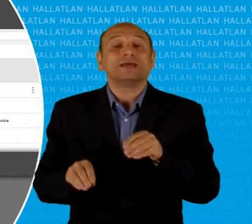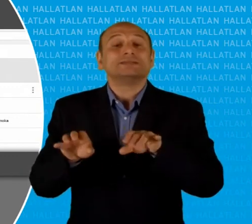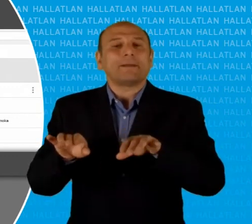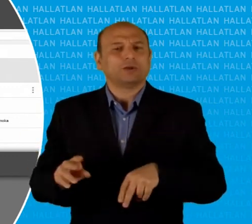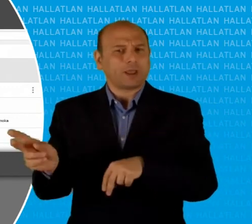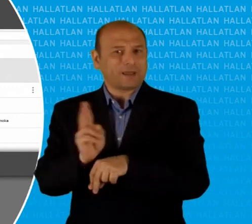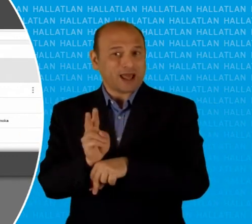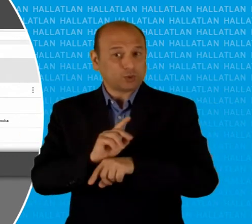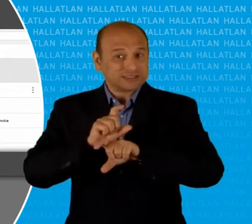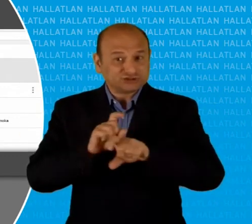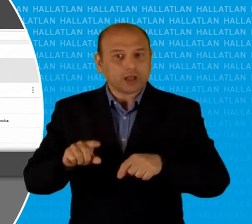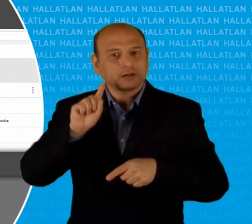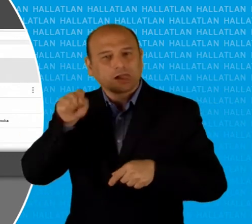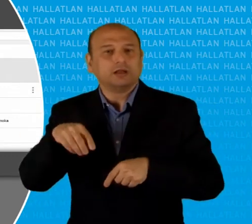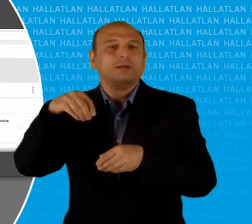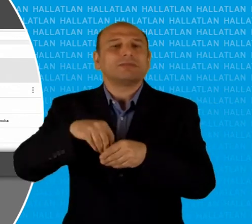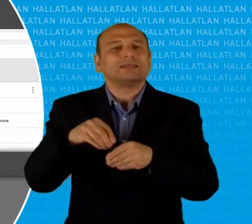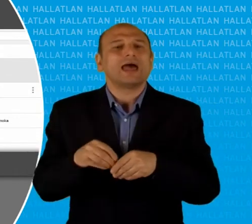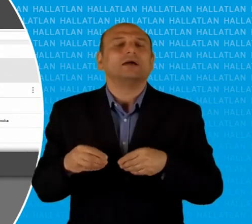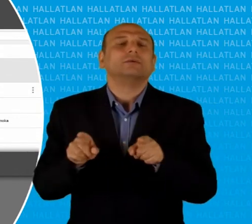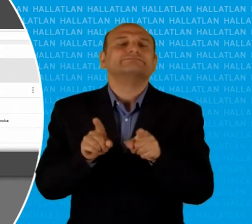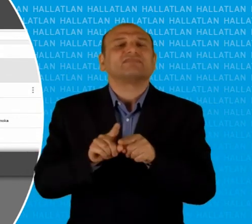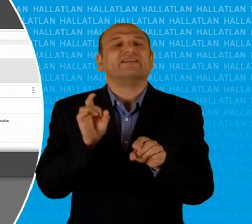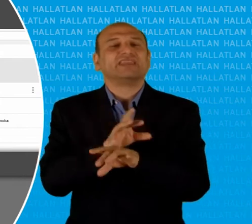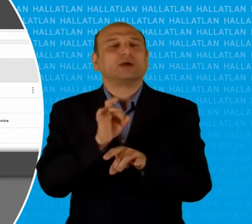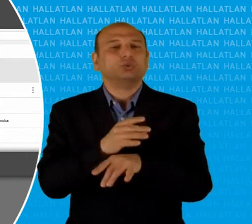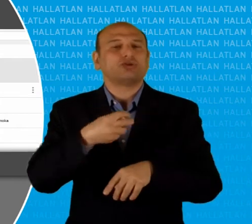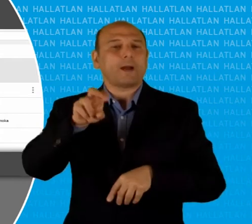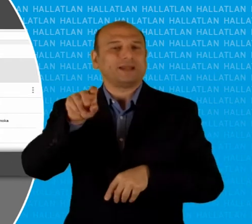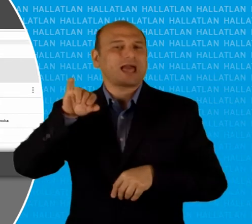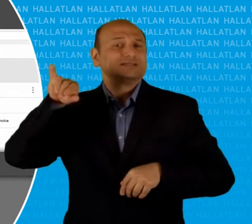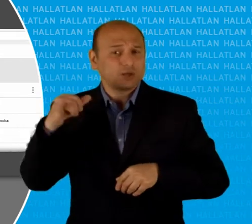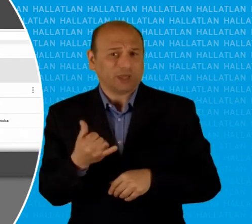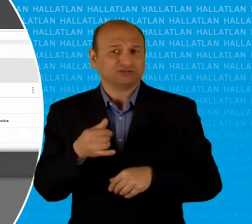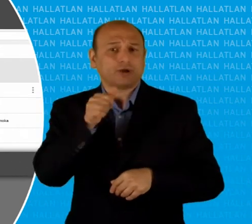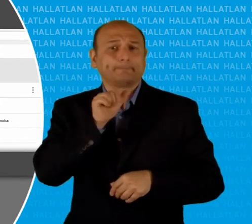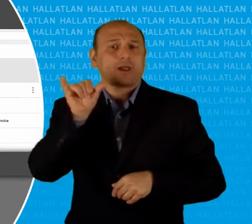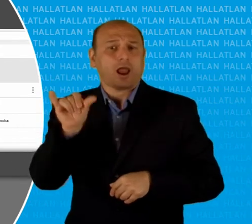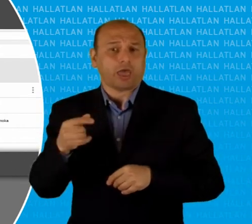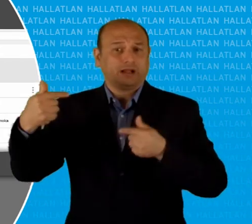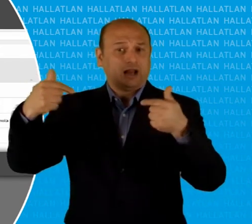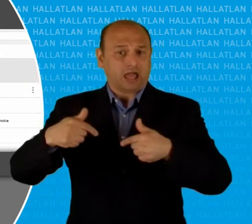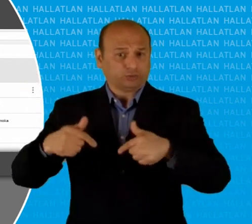hogy az ellenőrzést kijátszva kártékony appok is bekerülhettek a Playbe,